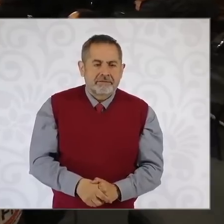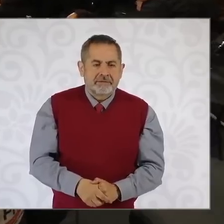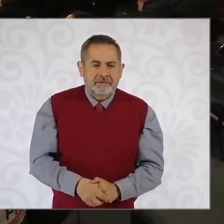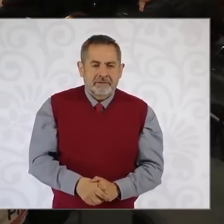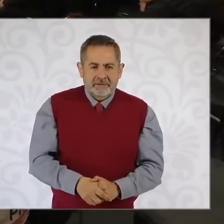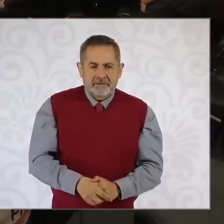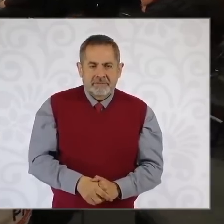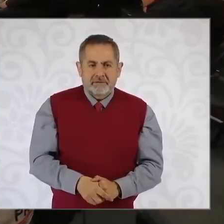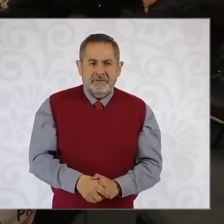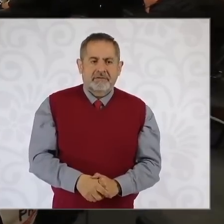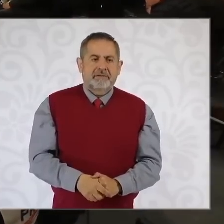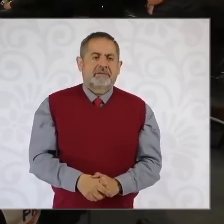[Aplausos]